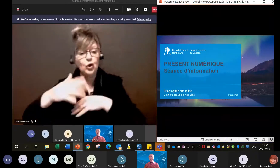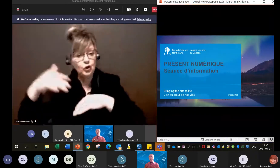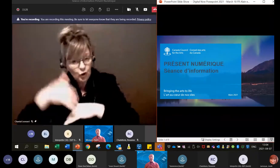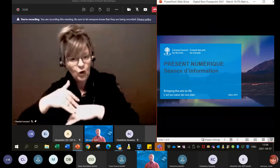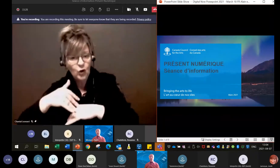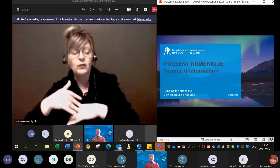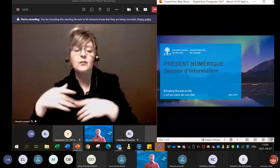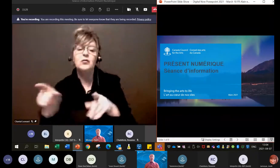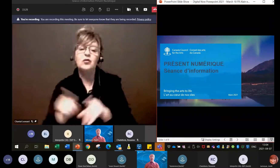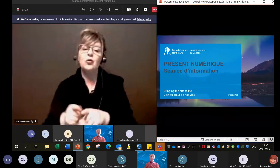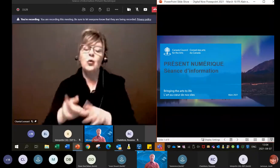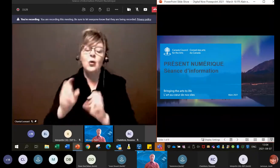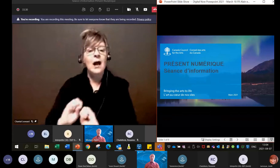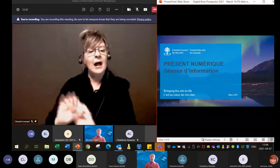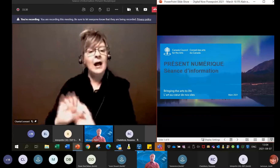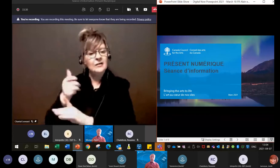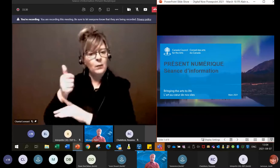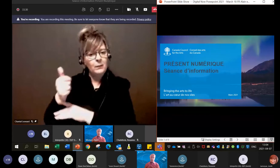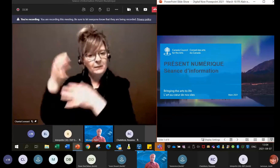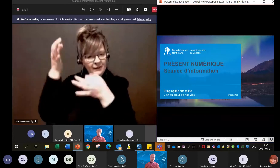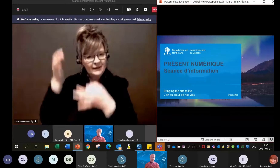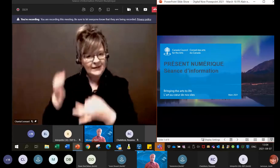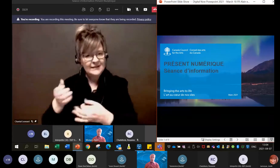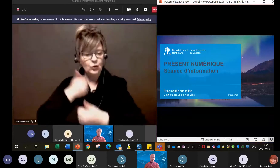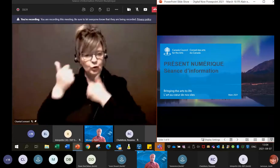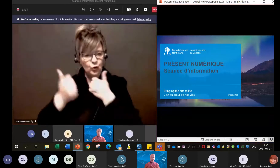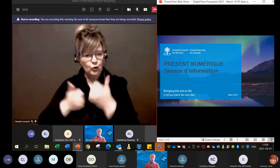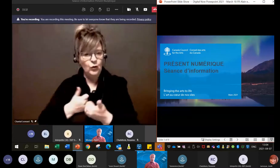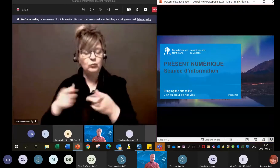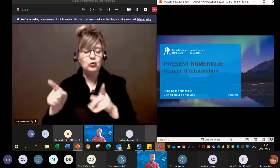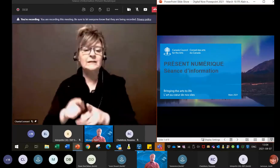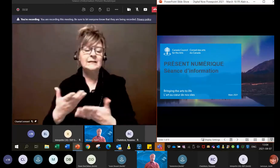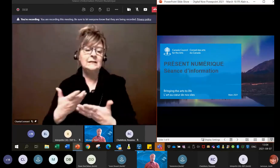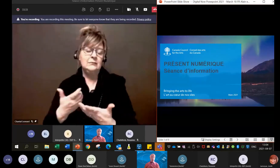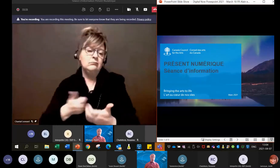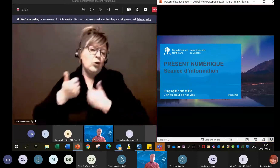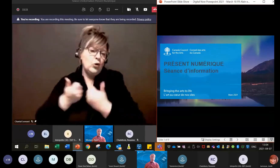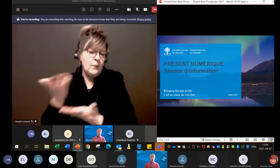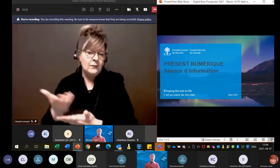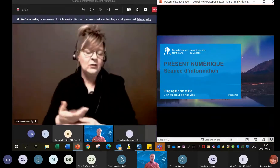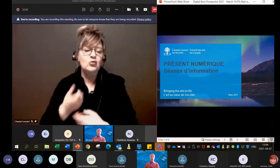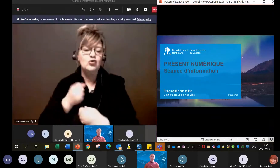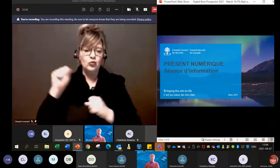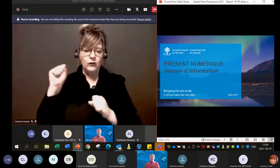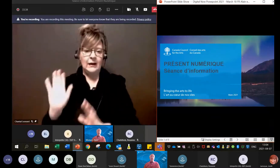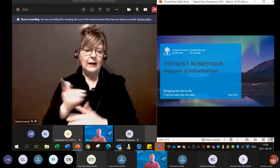l’autodétermination et de la souveraineté.